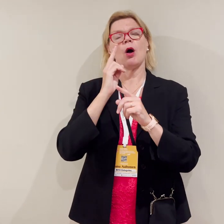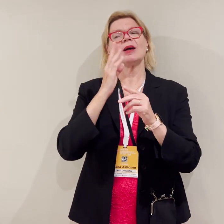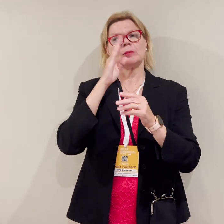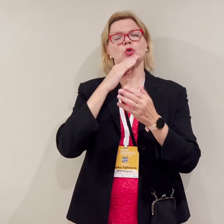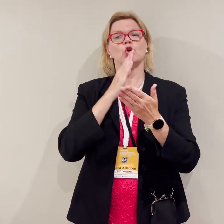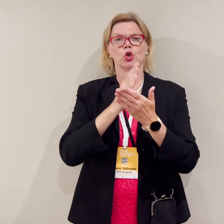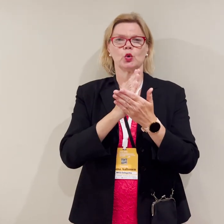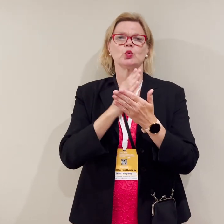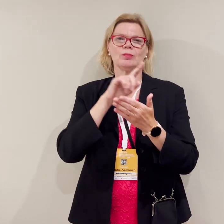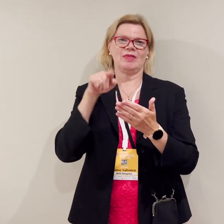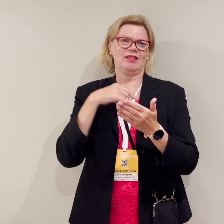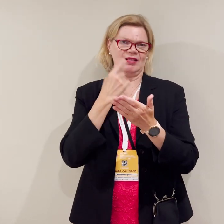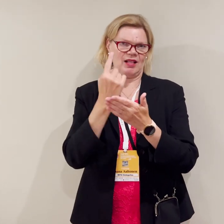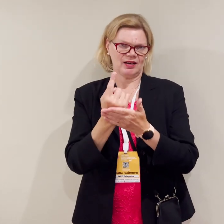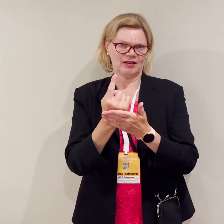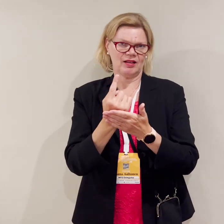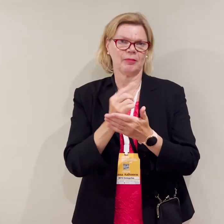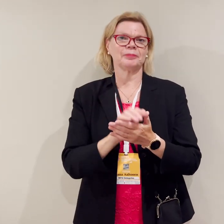Ihmisoikeudet ovat meille tärkeitä.